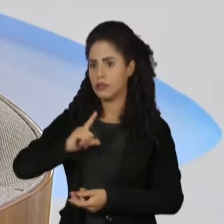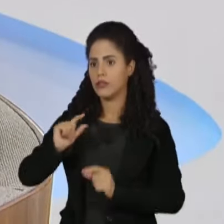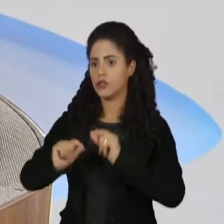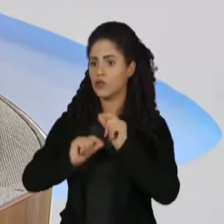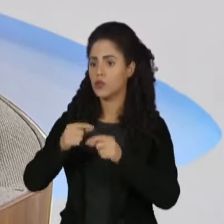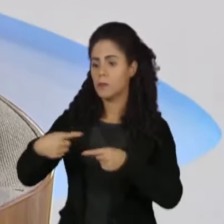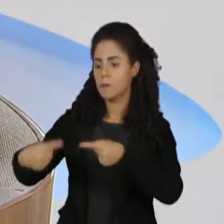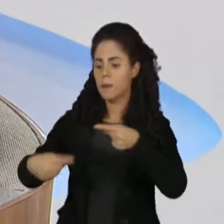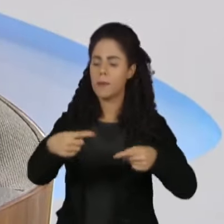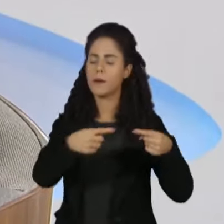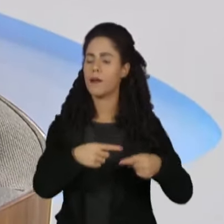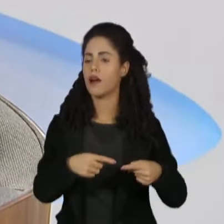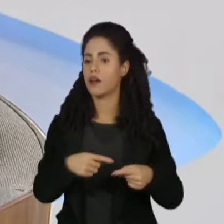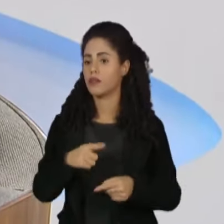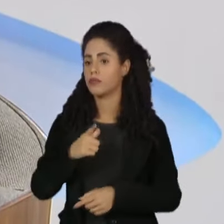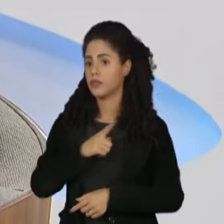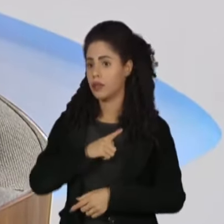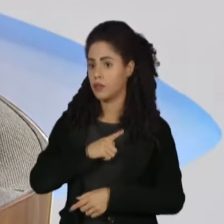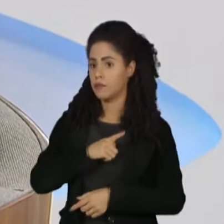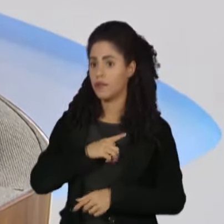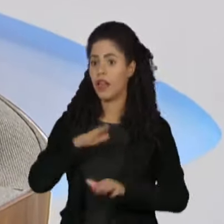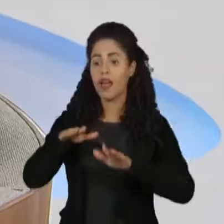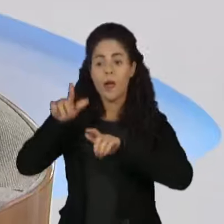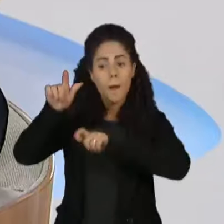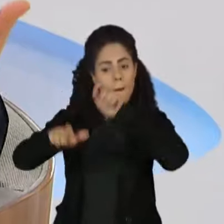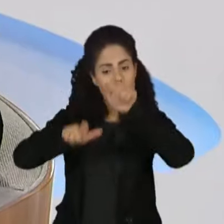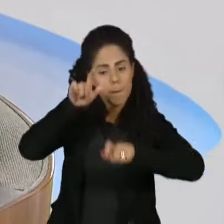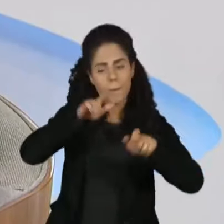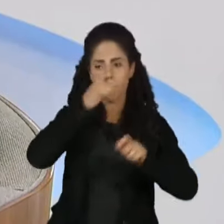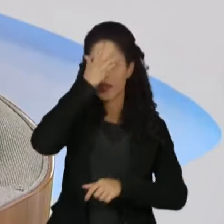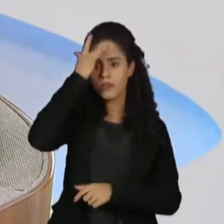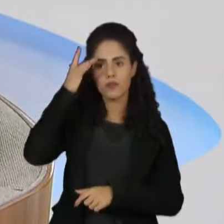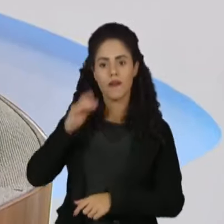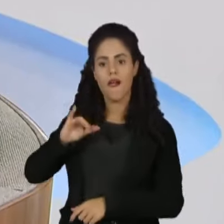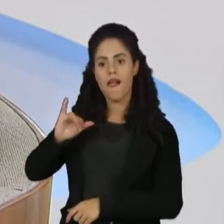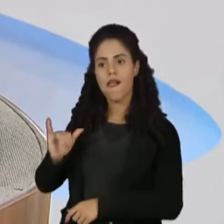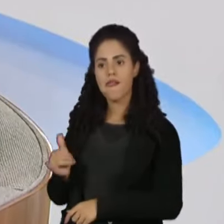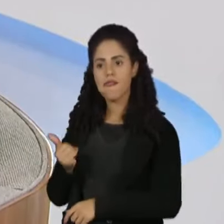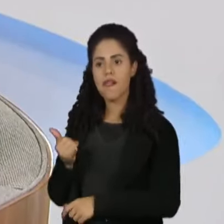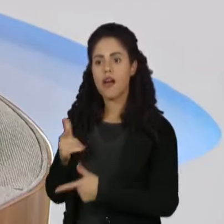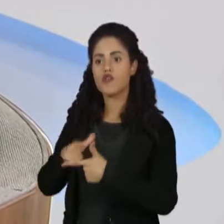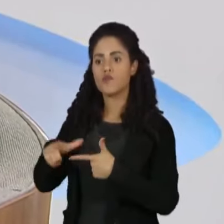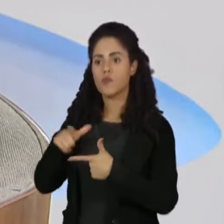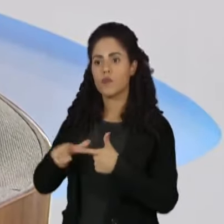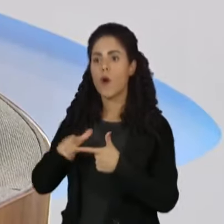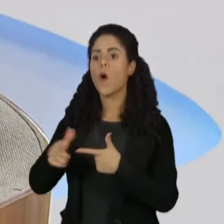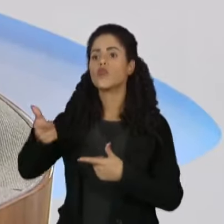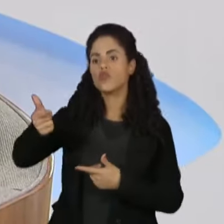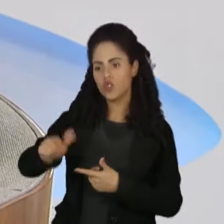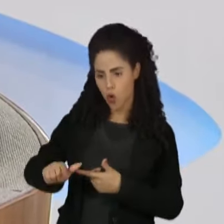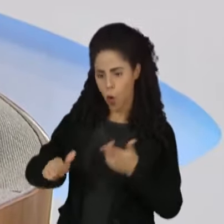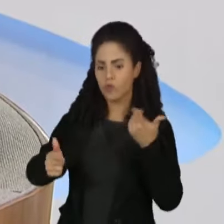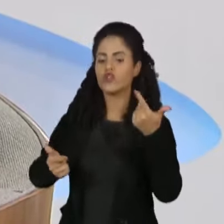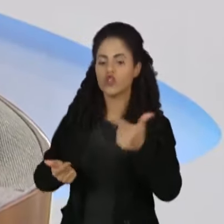debate e muitas pessoas se aproveitaram desse problema e depois repetiam aquilo que elas mesmo